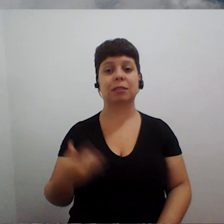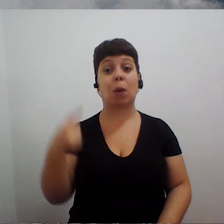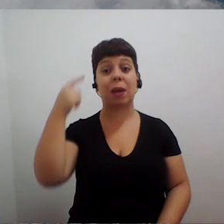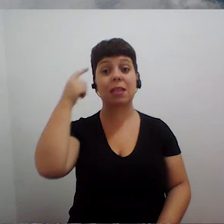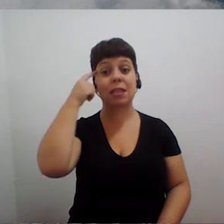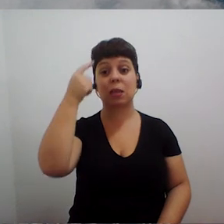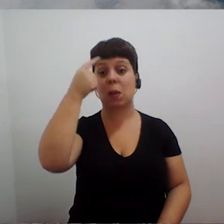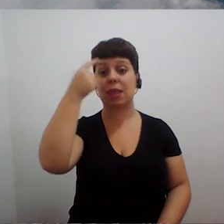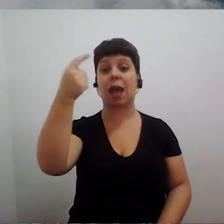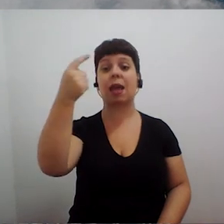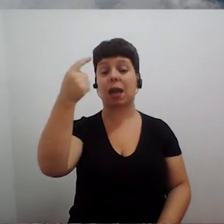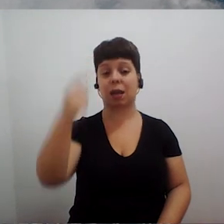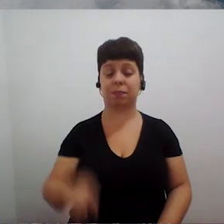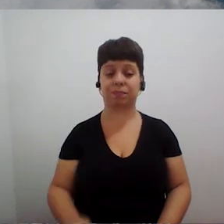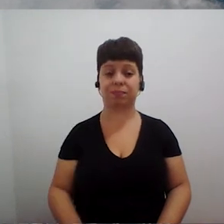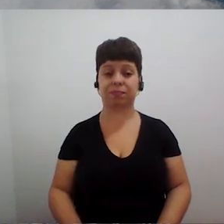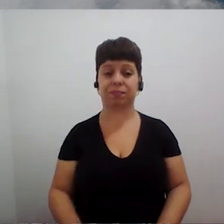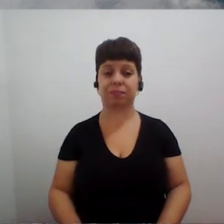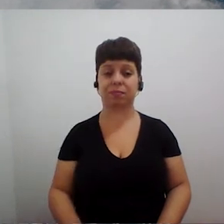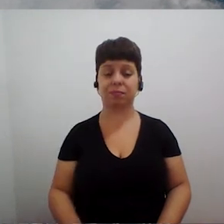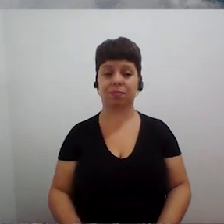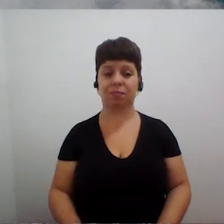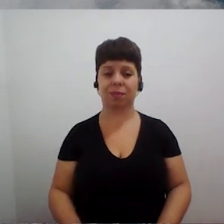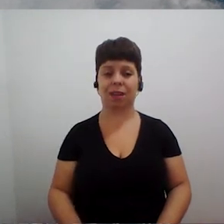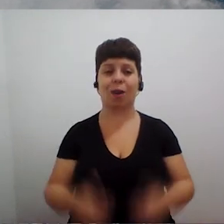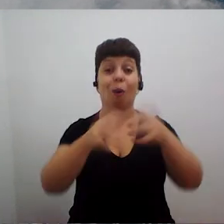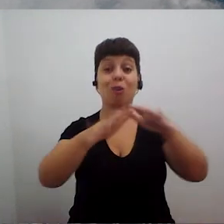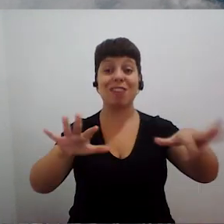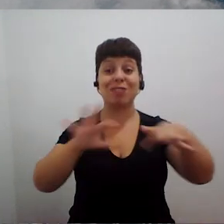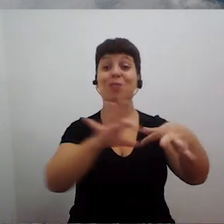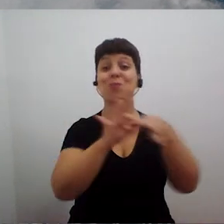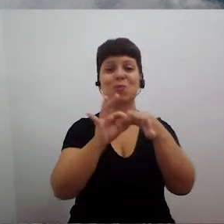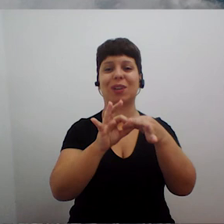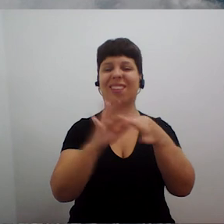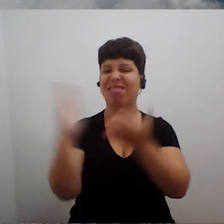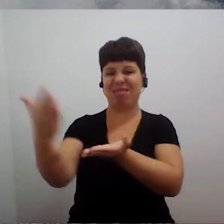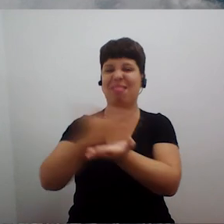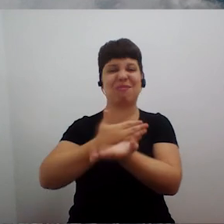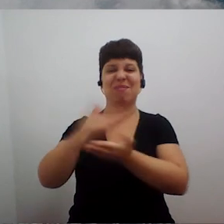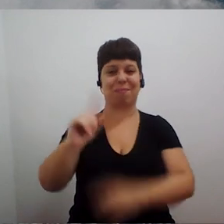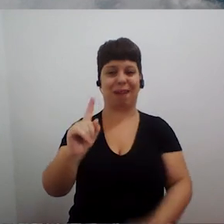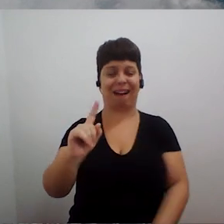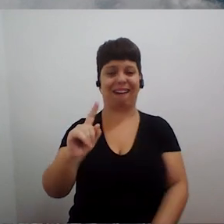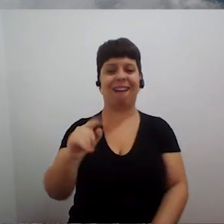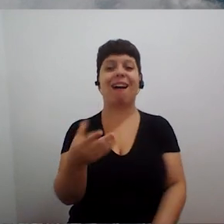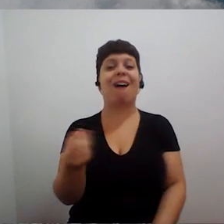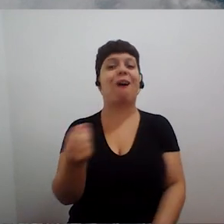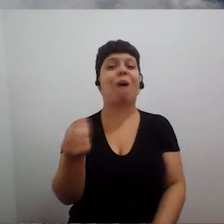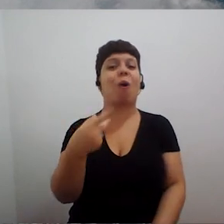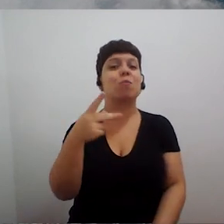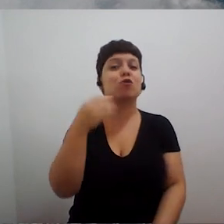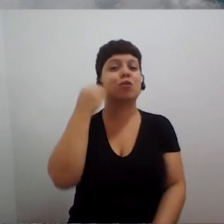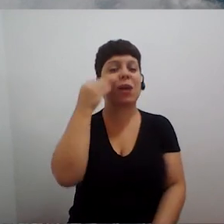essa ideia de que o oceano nos une e não nos separa. Como que essa sua vivência, Carlos, com a temática